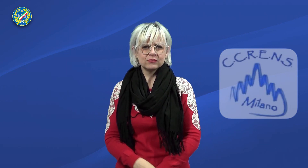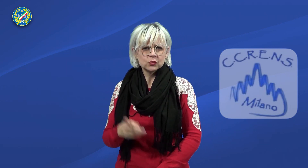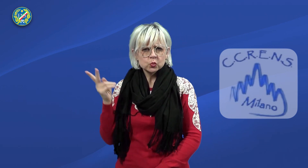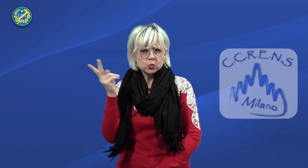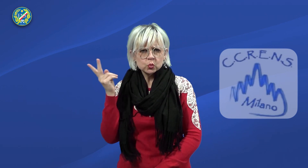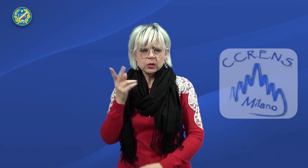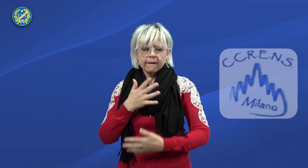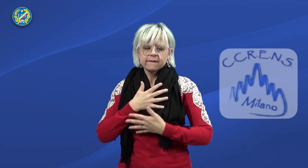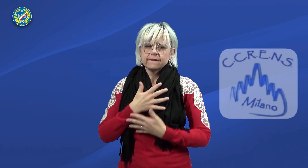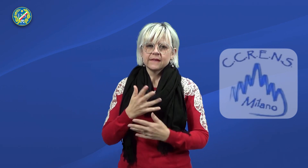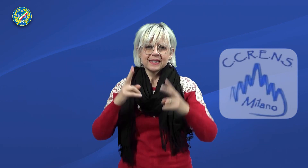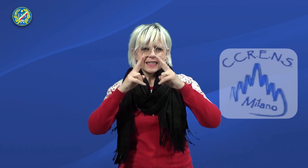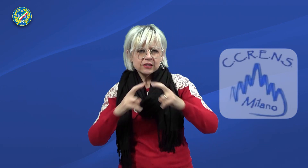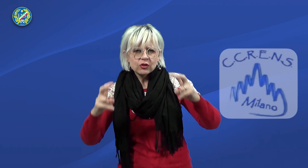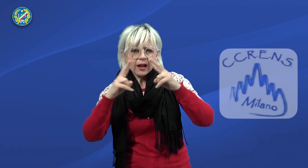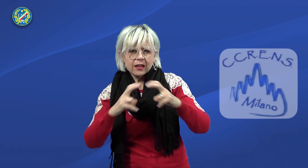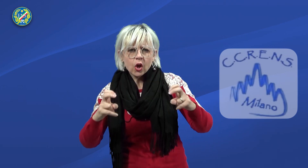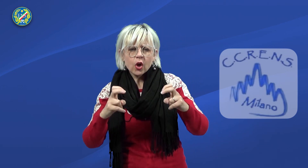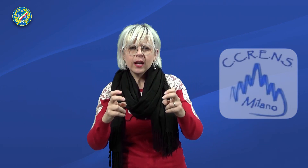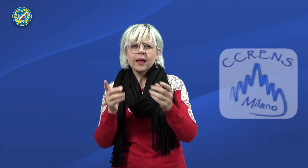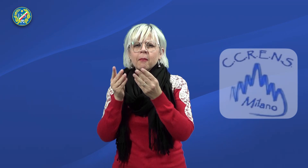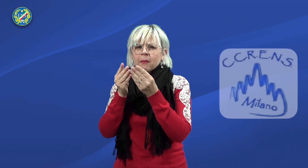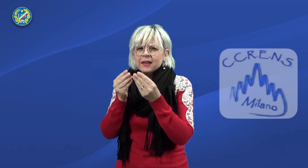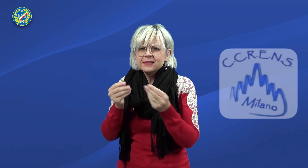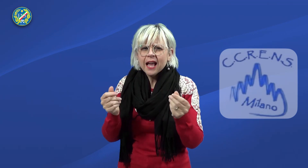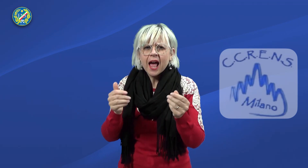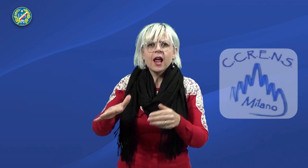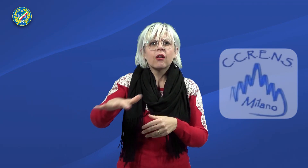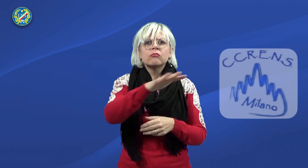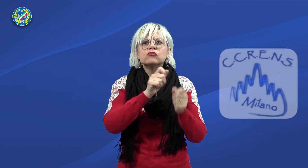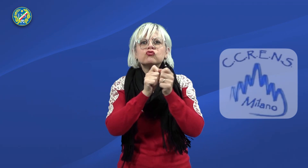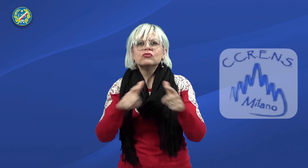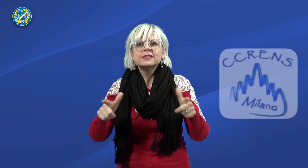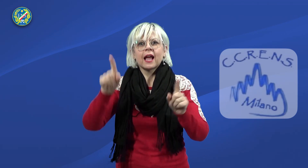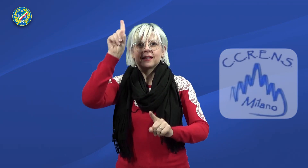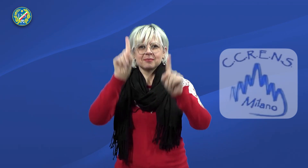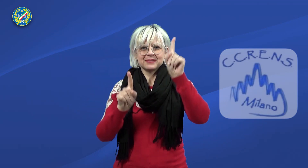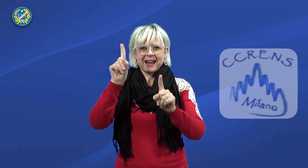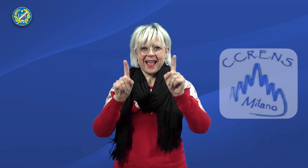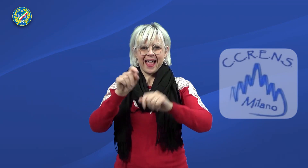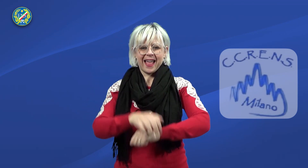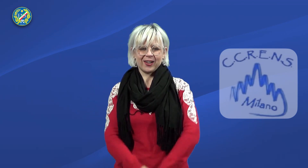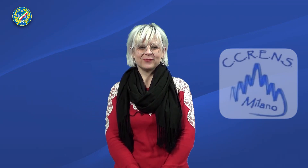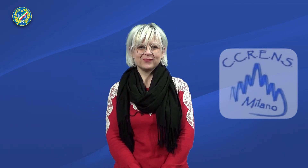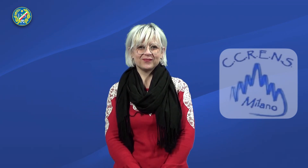Le due donne sono appassionate di ricerche, sui misteri della città di Milano.